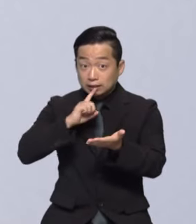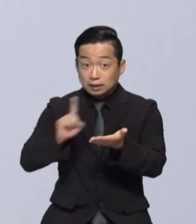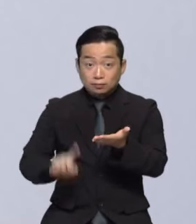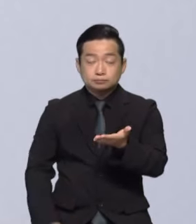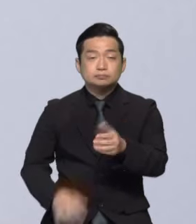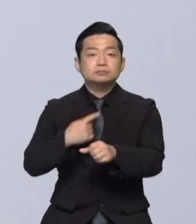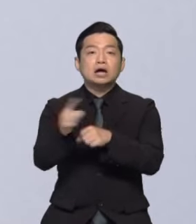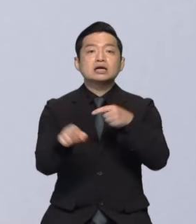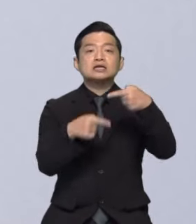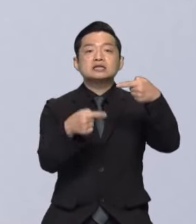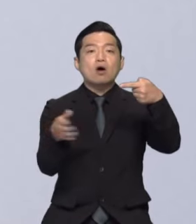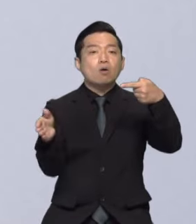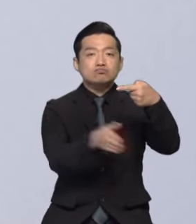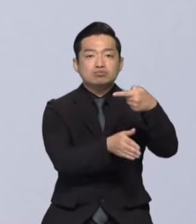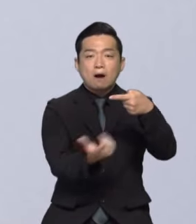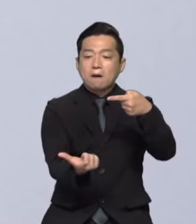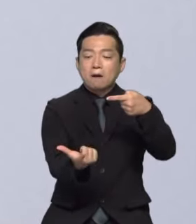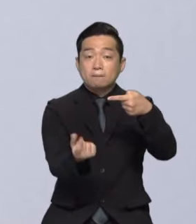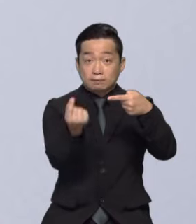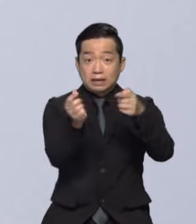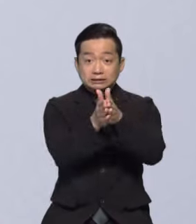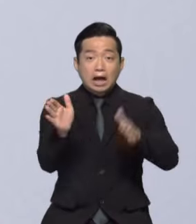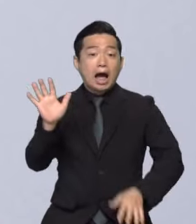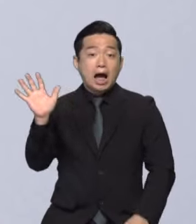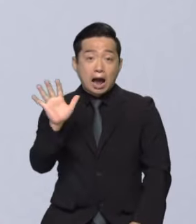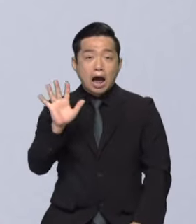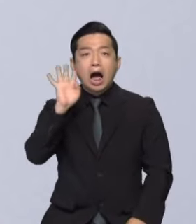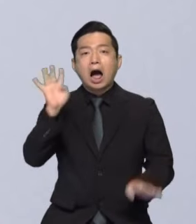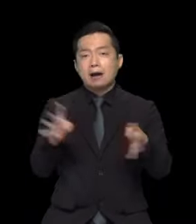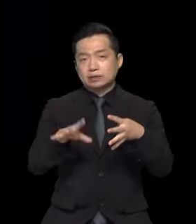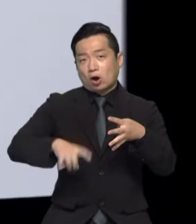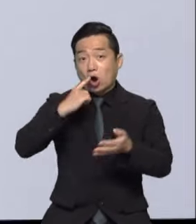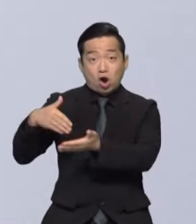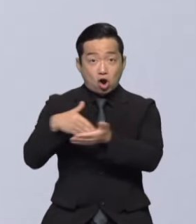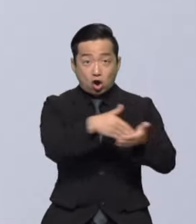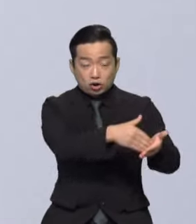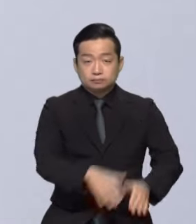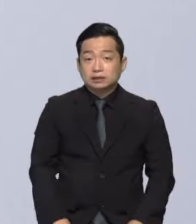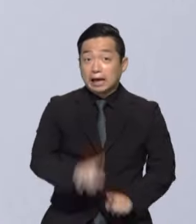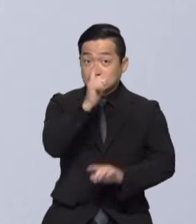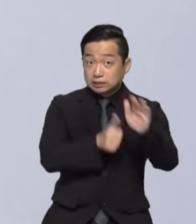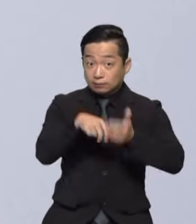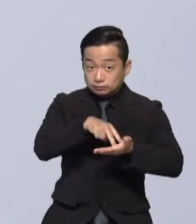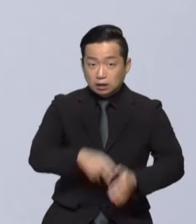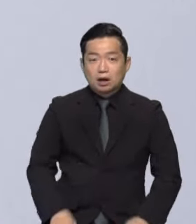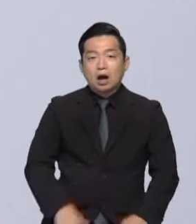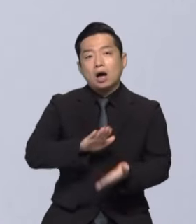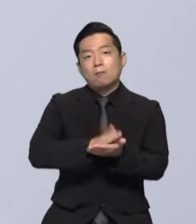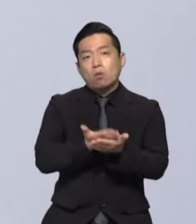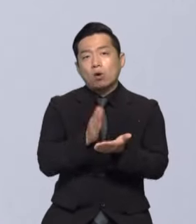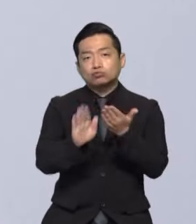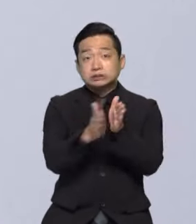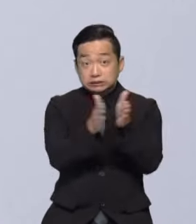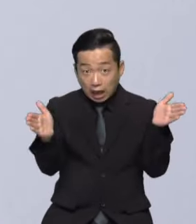1월부터 시행되지 않는다는 점부터 합의하자고 제안했는데 이 대표 측은 보완 후 시행뿐 아니라 유예까지도 검토